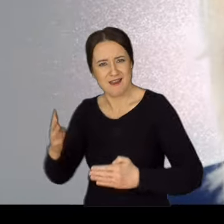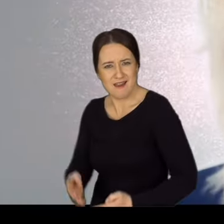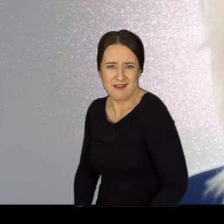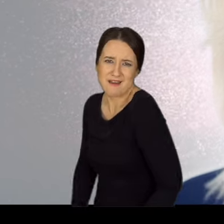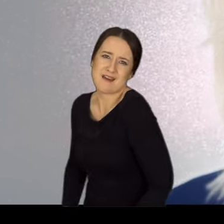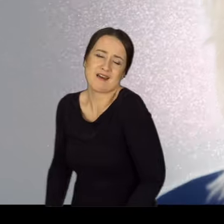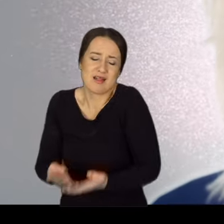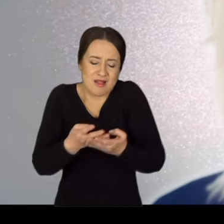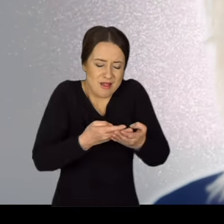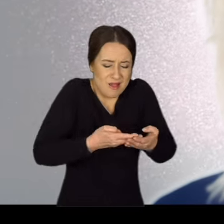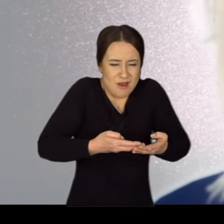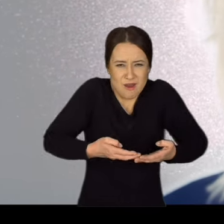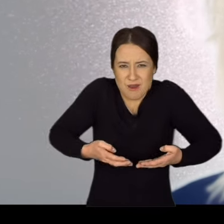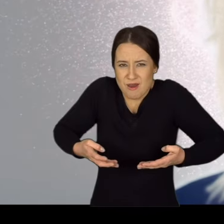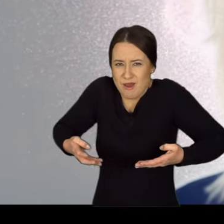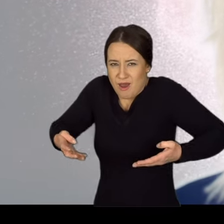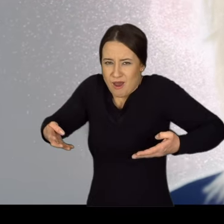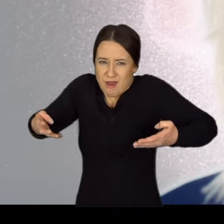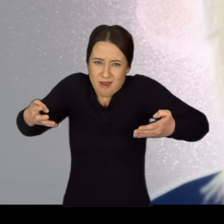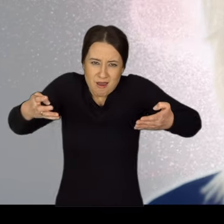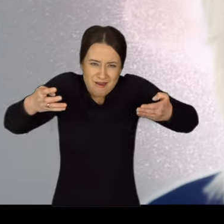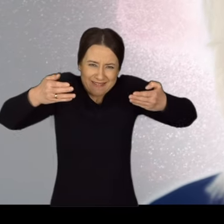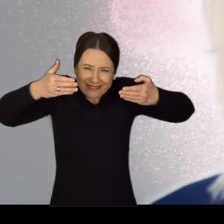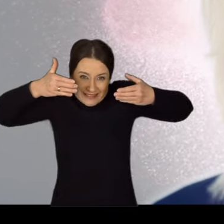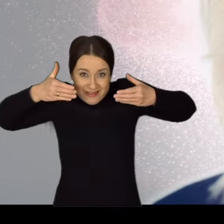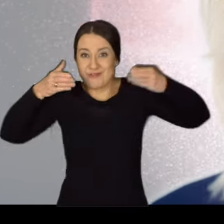Lądu toń